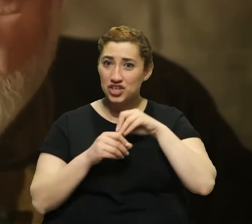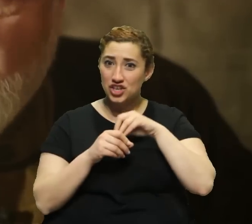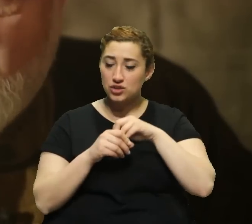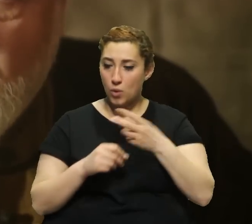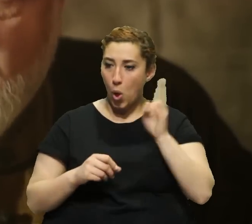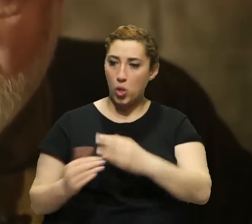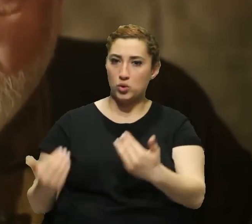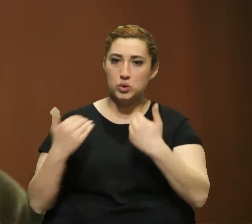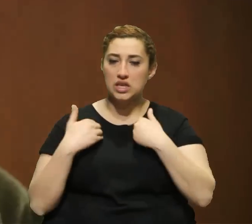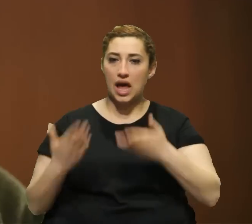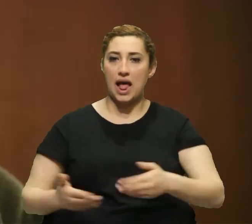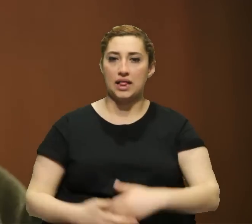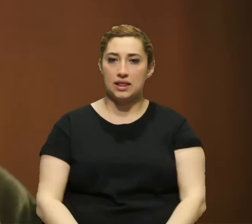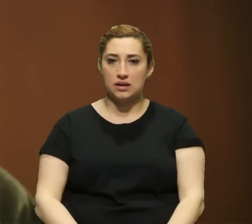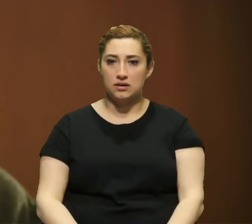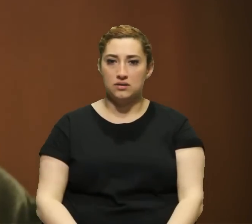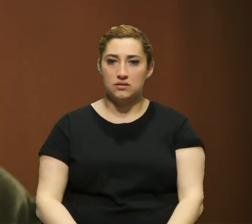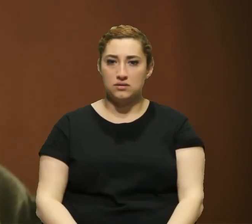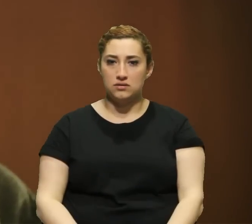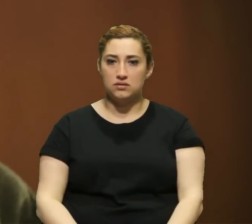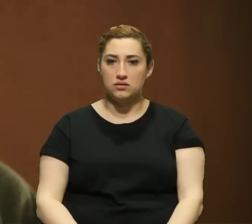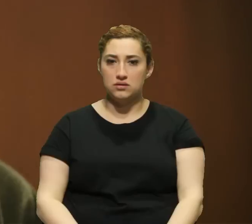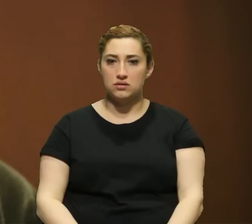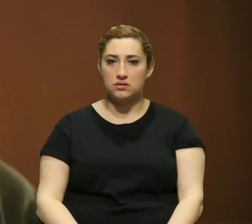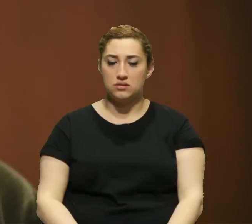...ölüsün aldık elimize.